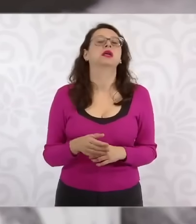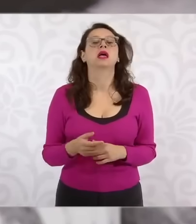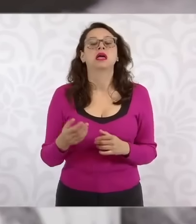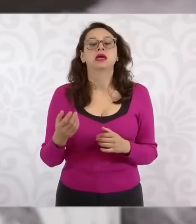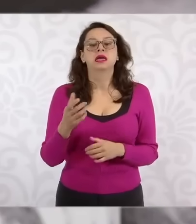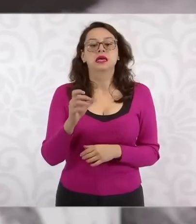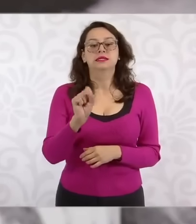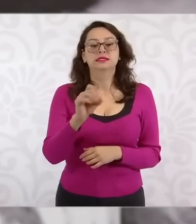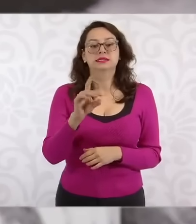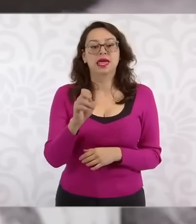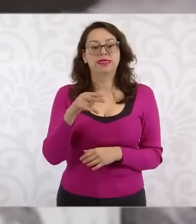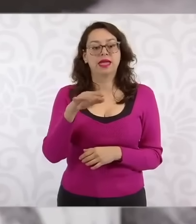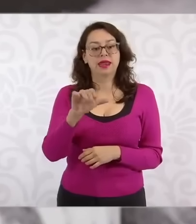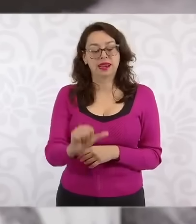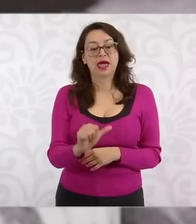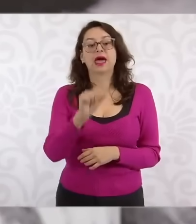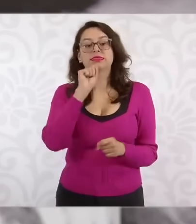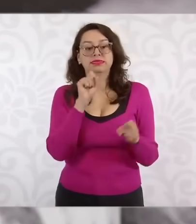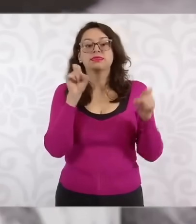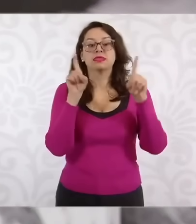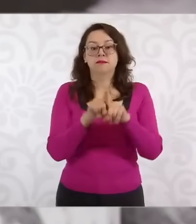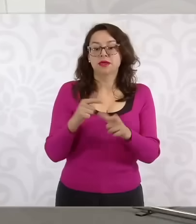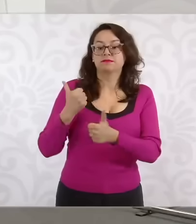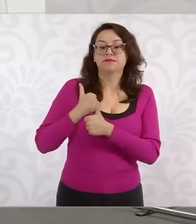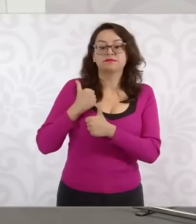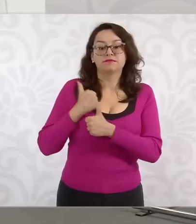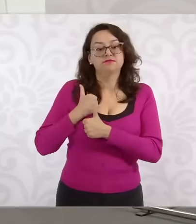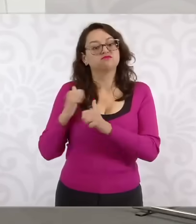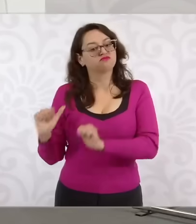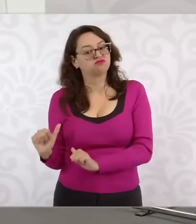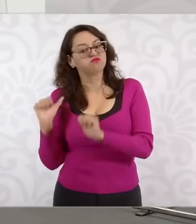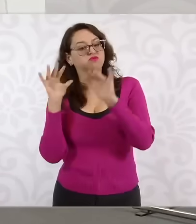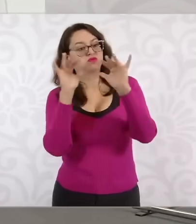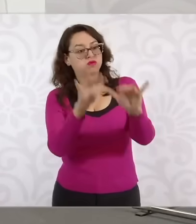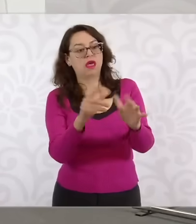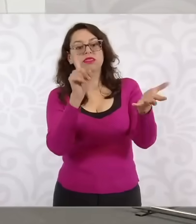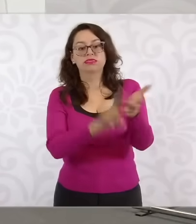Defensa Nacional comisionó personal de fuerzas especiales a la Policía Estatal de Sinaloa,